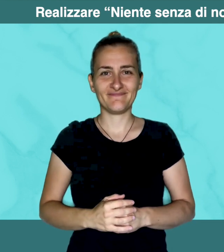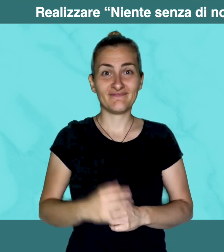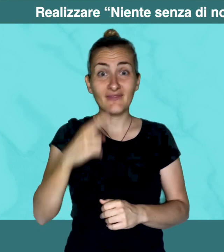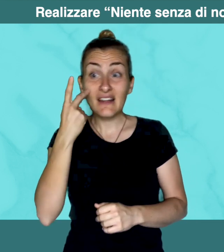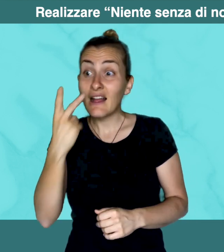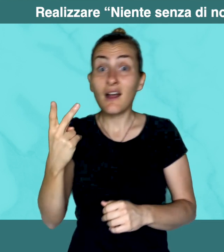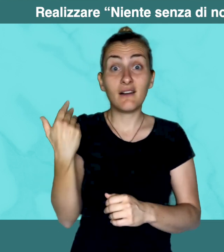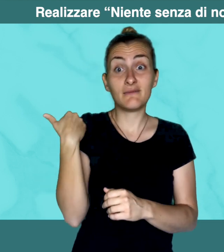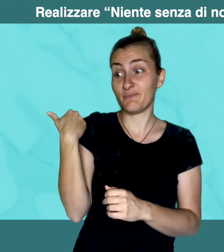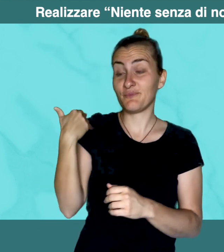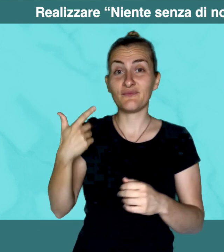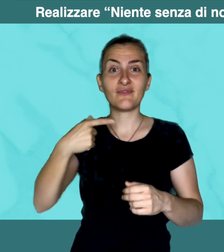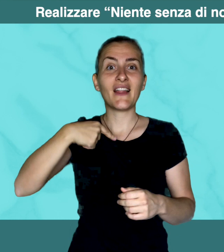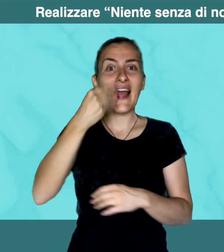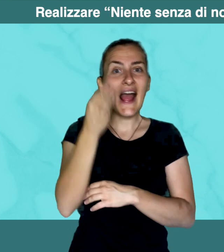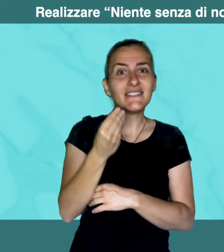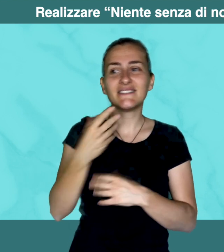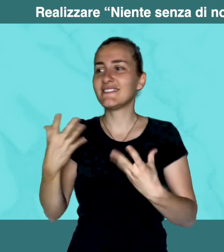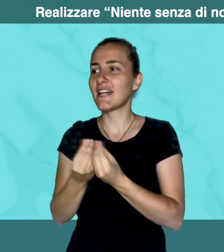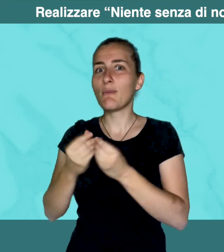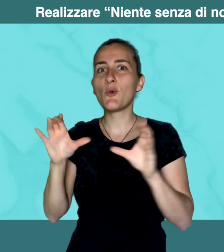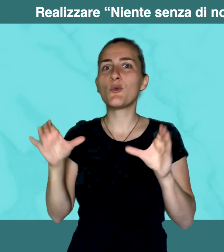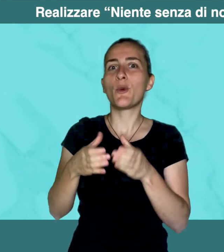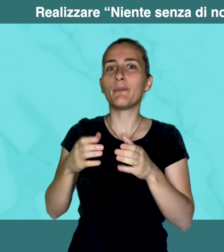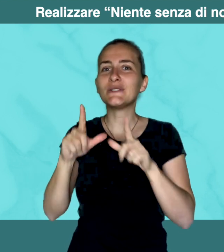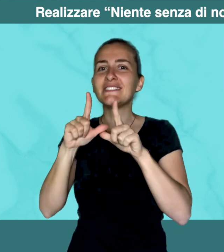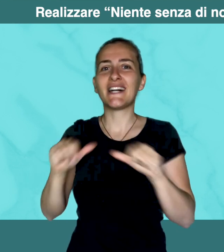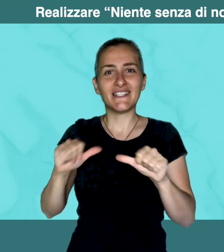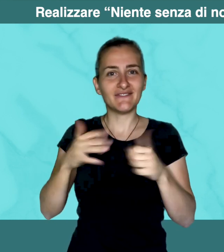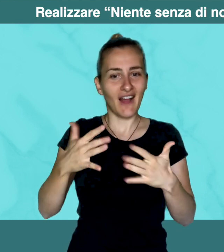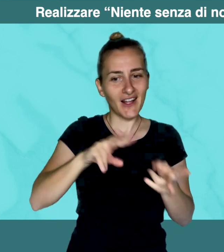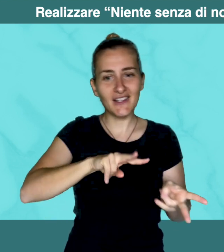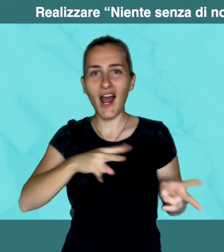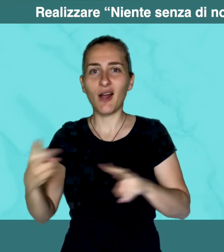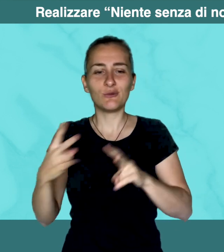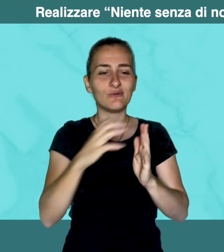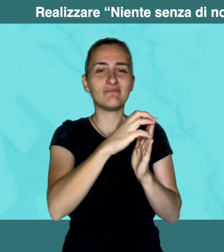Avete visto la recente traduzione, a cura dell'ENS e del Gruppo Silis,